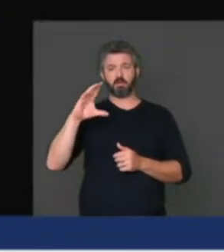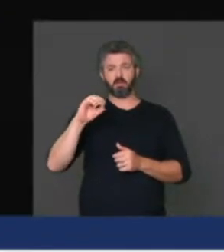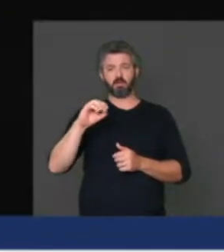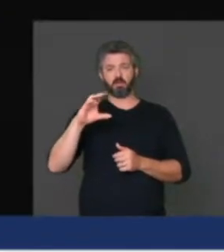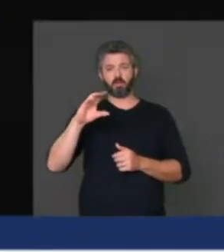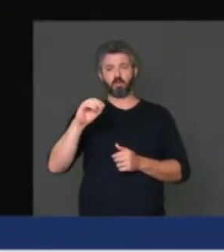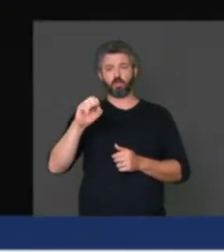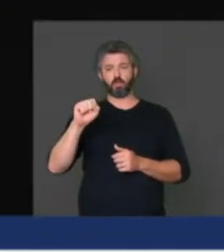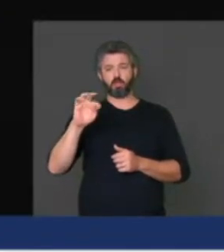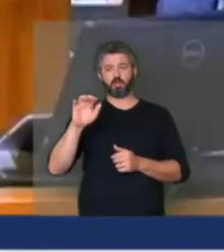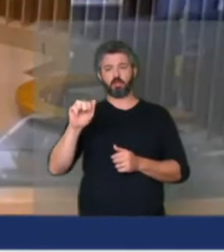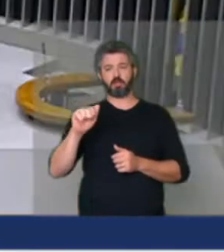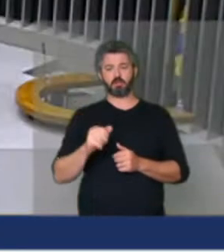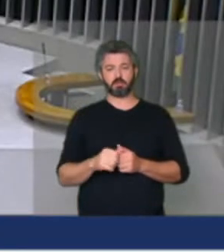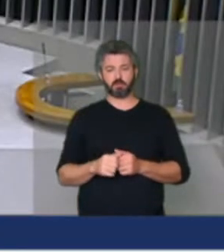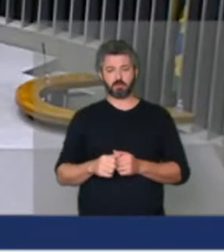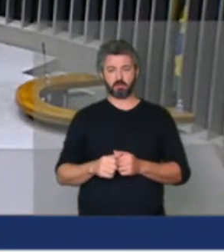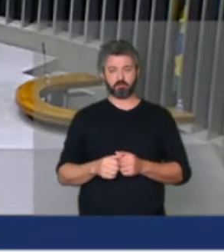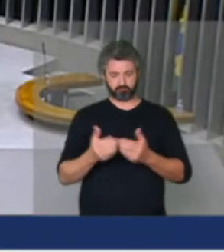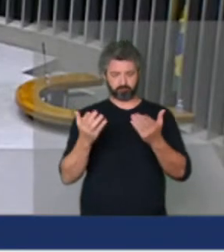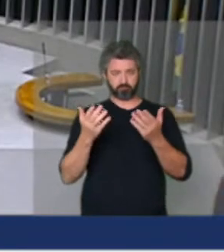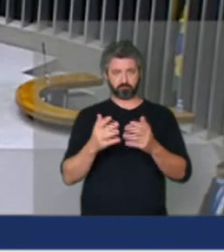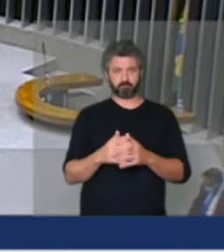PRESIDENTE, PELO PL, BOSCO COSTA. [PRESIDENTE]: DEPUTADO BOSCO, PELO PL, TEM VOSSA